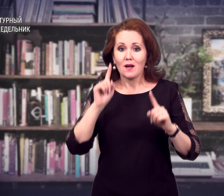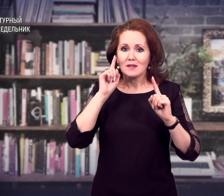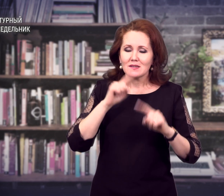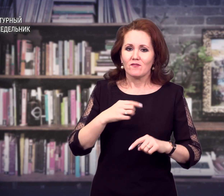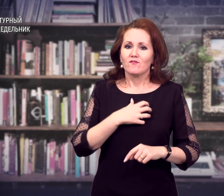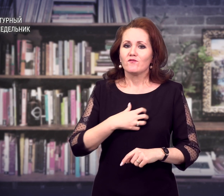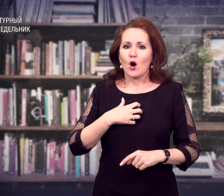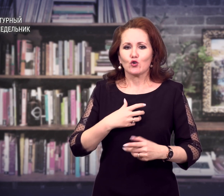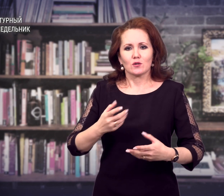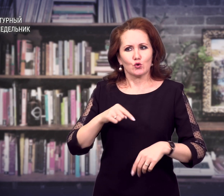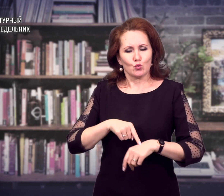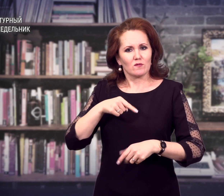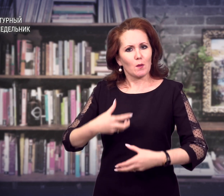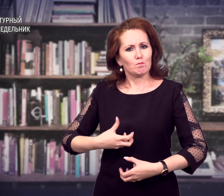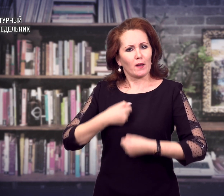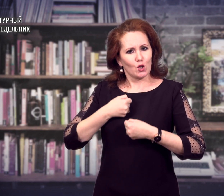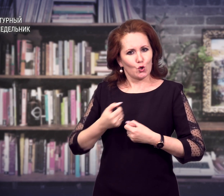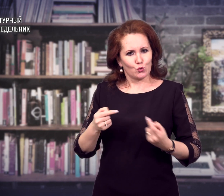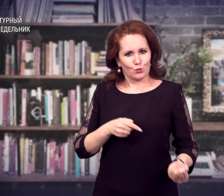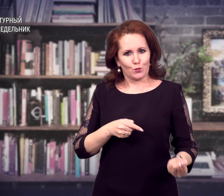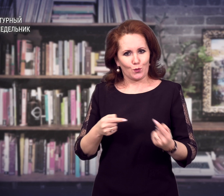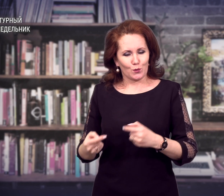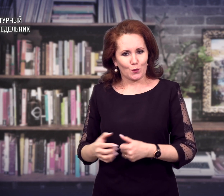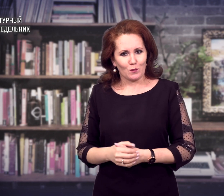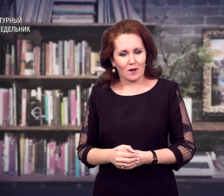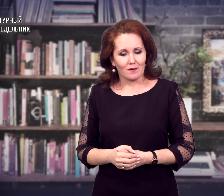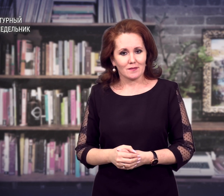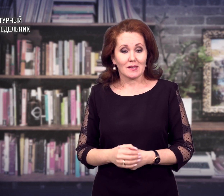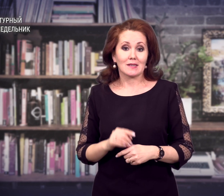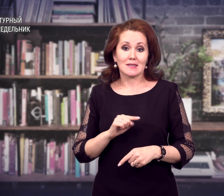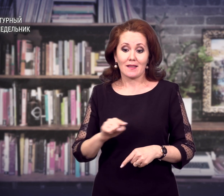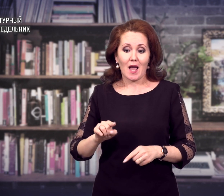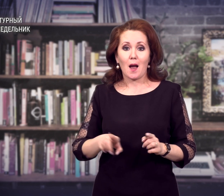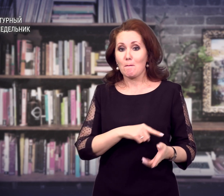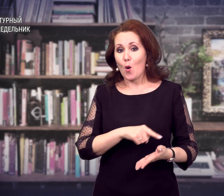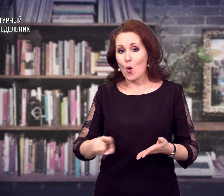Как важно чувствовать поддержку друг друга!